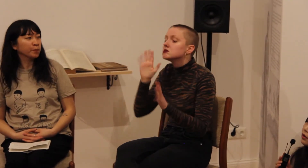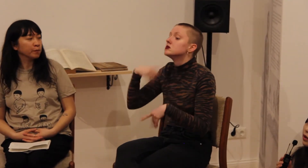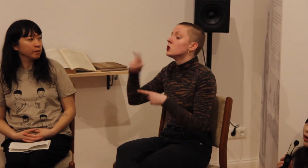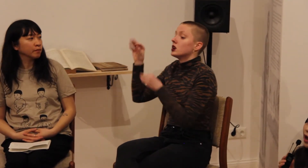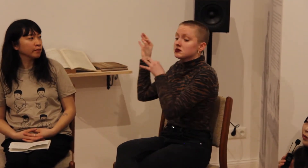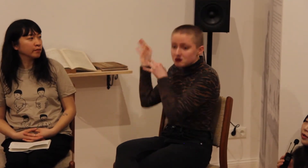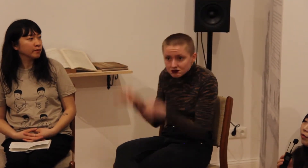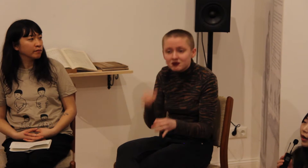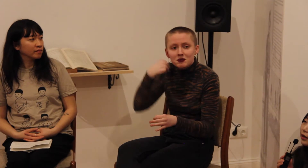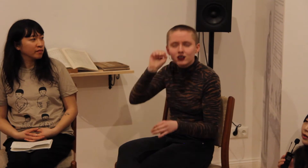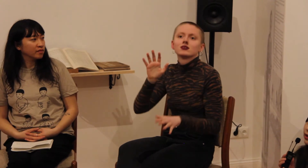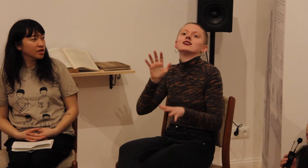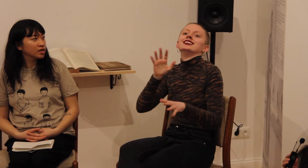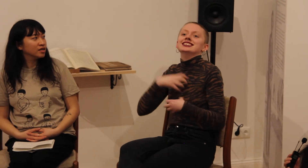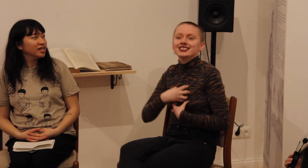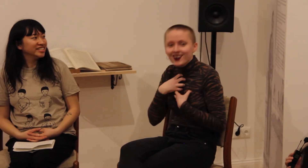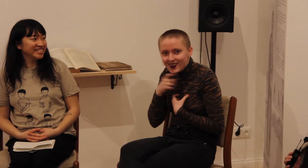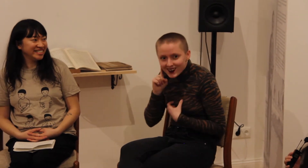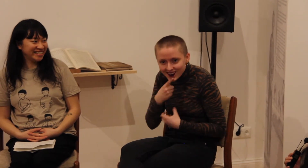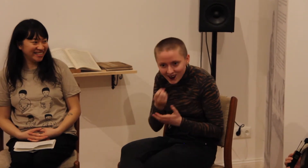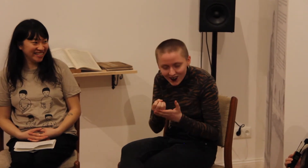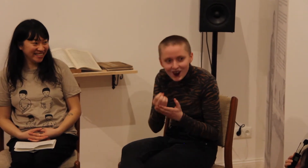das heißt gesprochene Sprache lernen